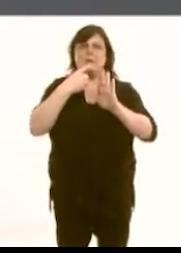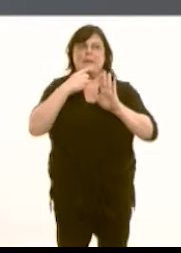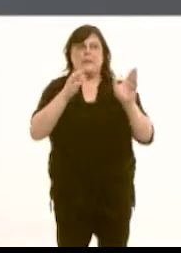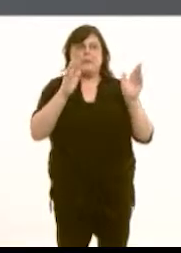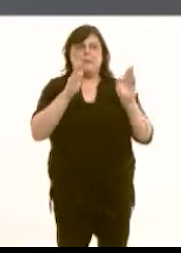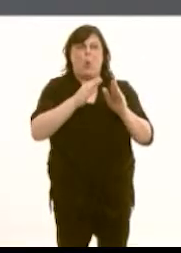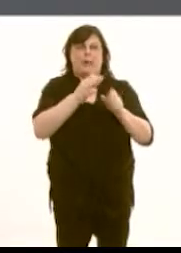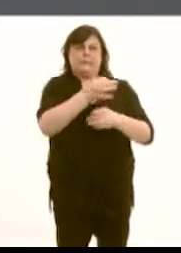mewn dinas-ranbarth.